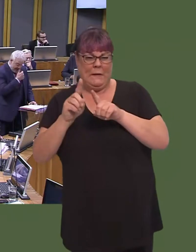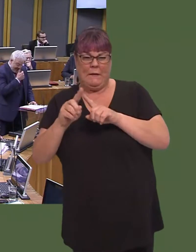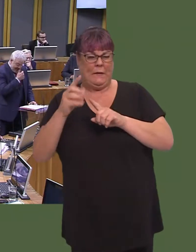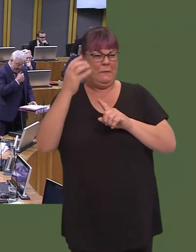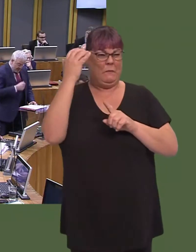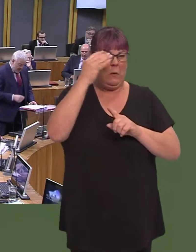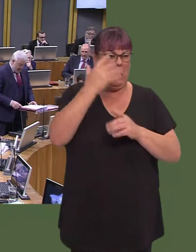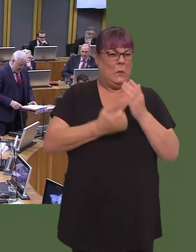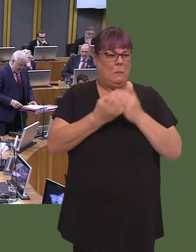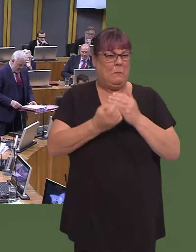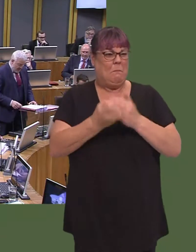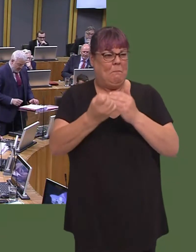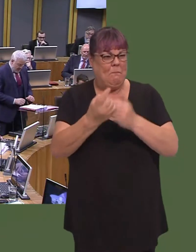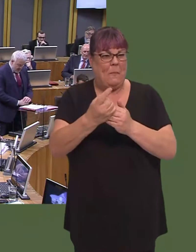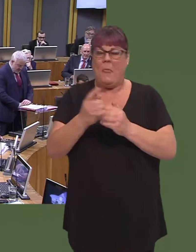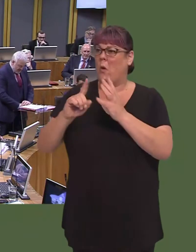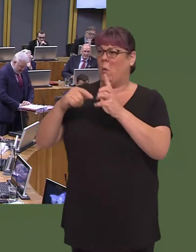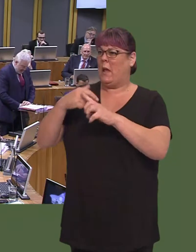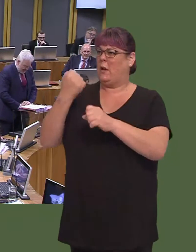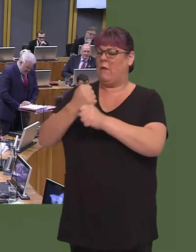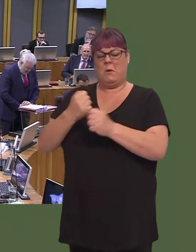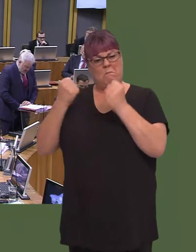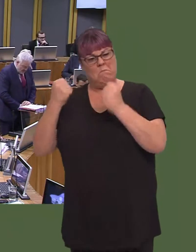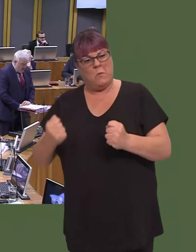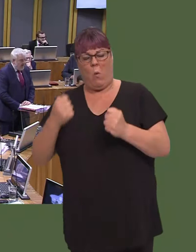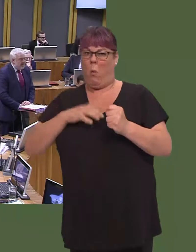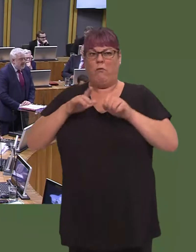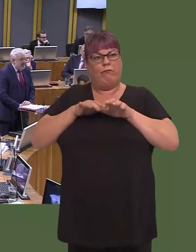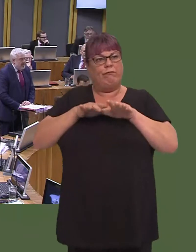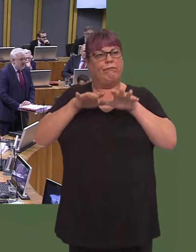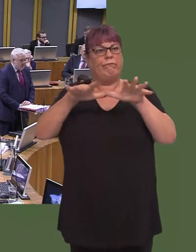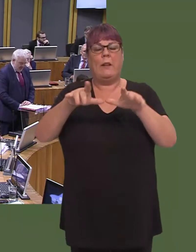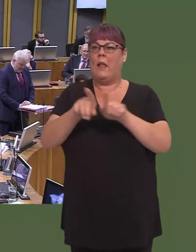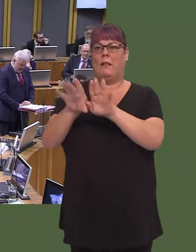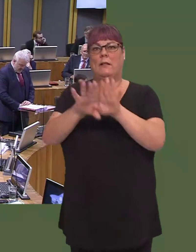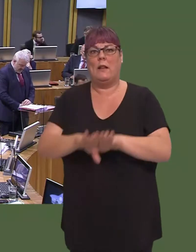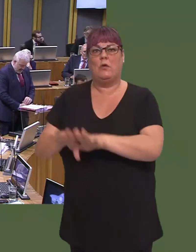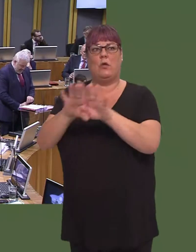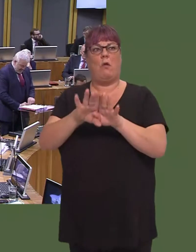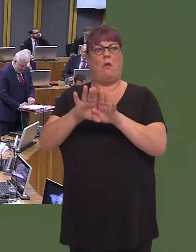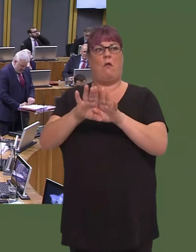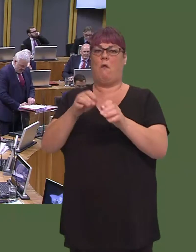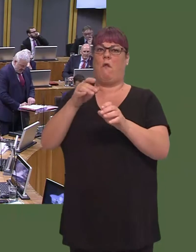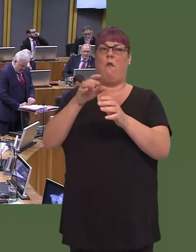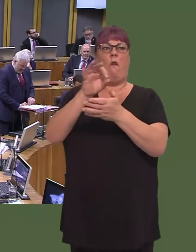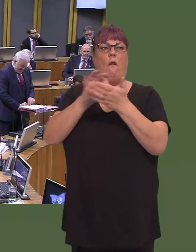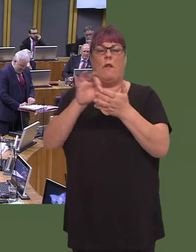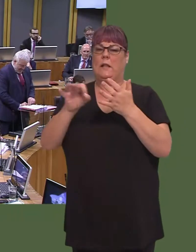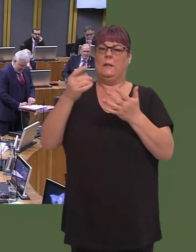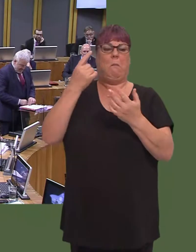yn edrych ar y posibilrwydd o greu tÓm brys iechyd meddwl, neu dimau brys iechyd meddwl, hefyd yng Nghymru? Carwyn Jones AM: Mae hynny'n syniad diddorol.